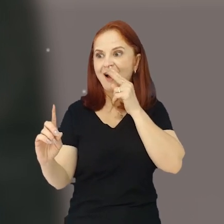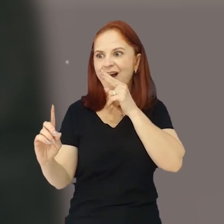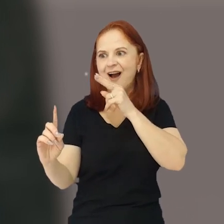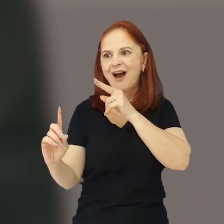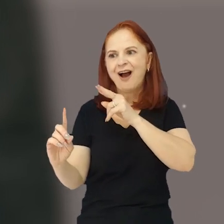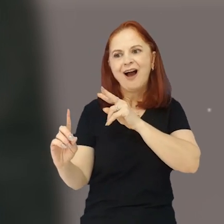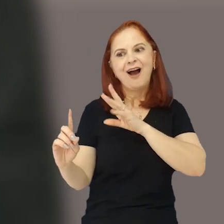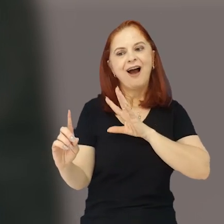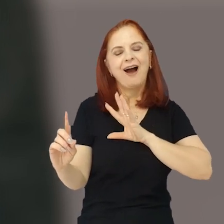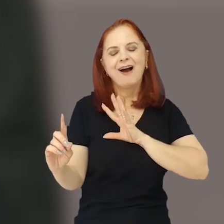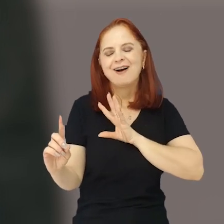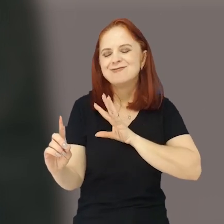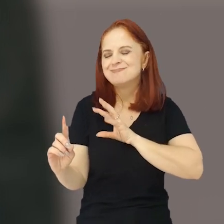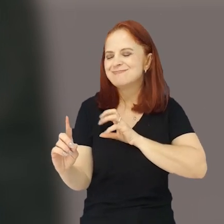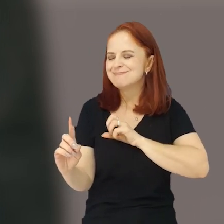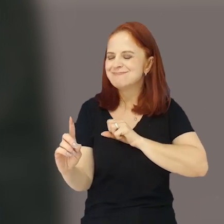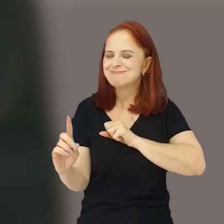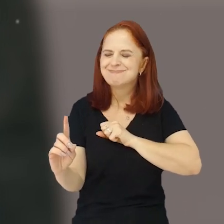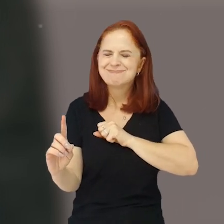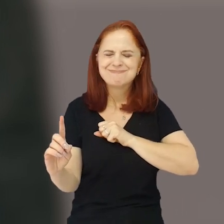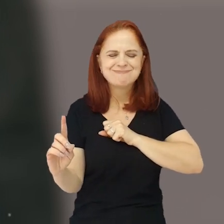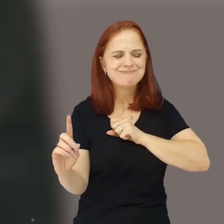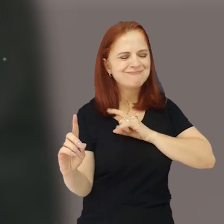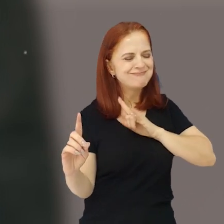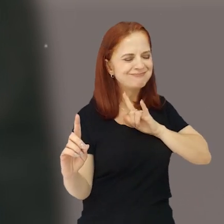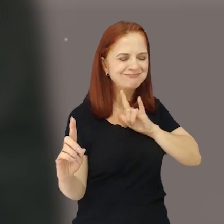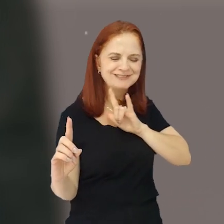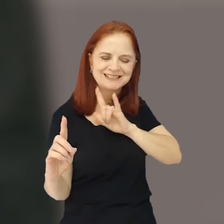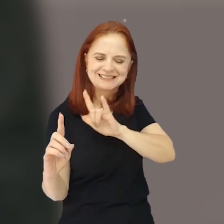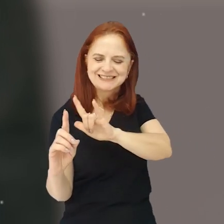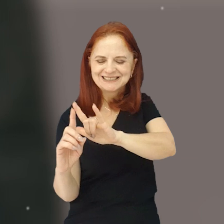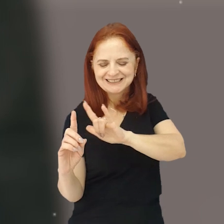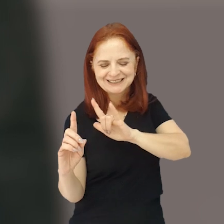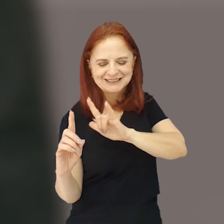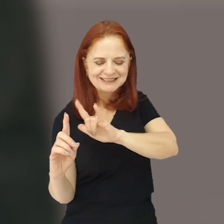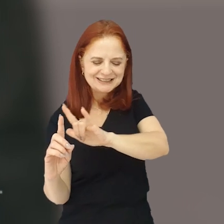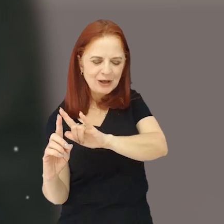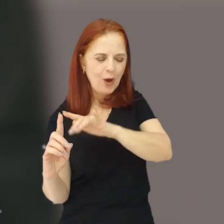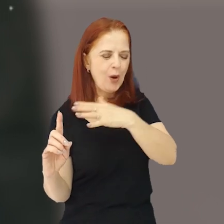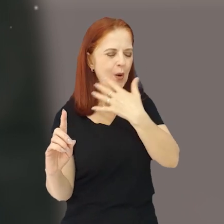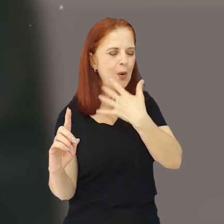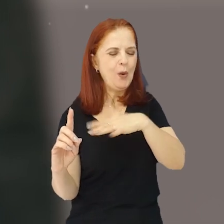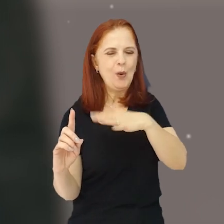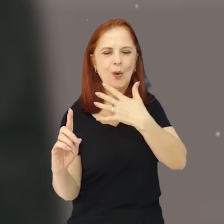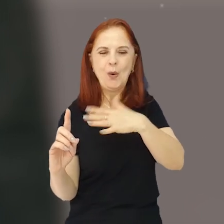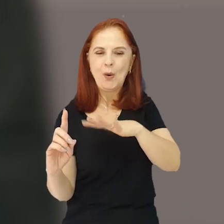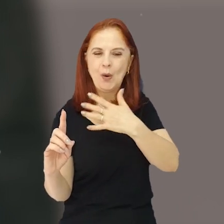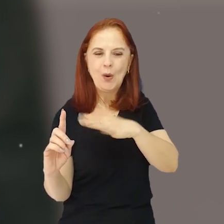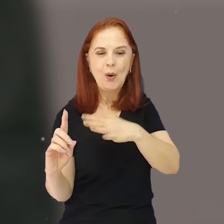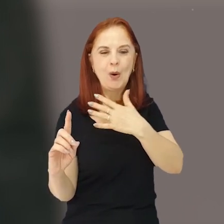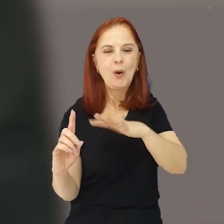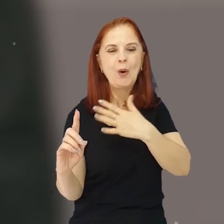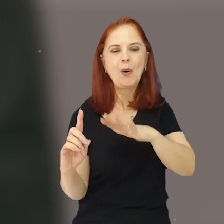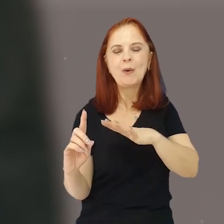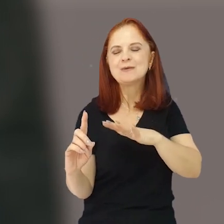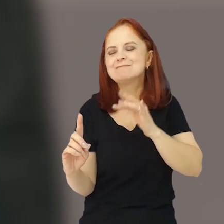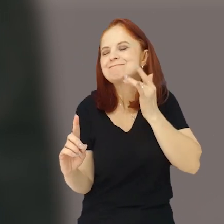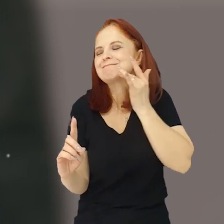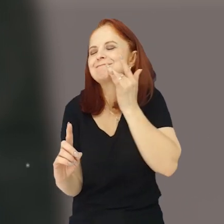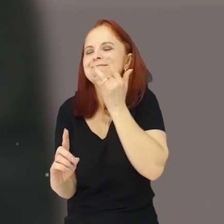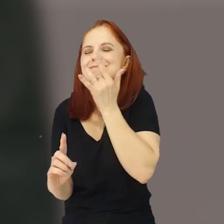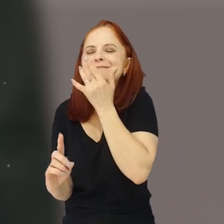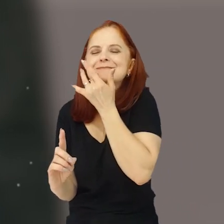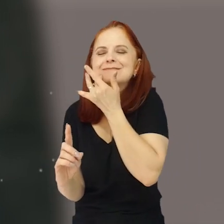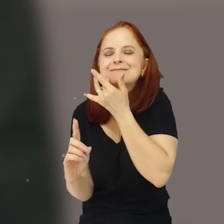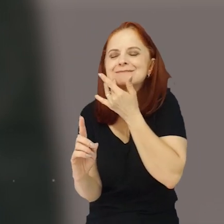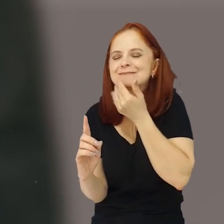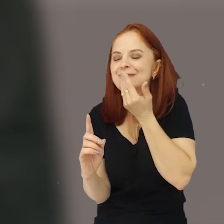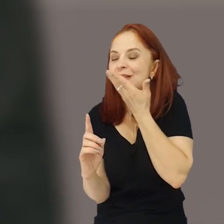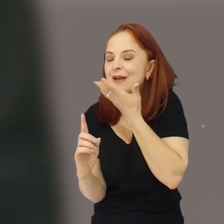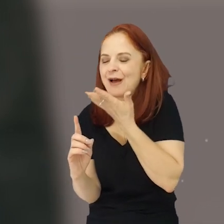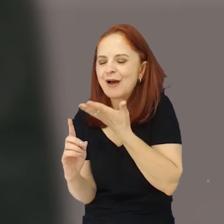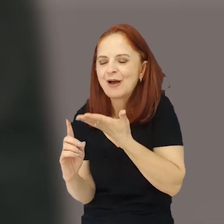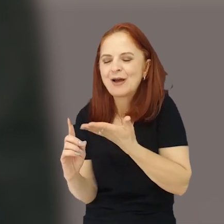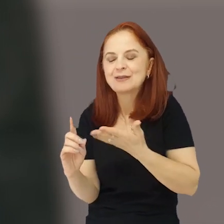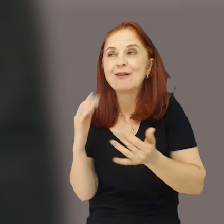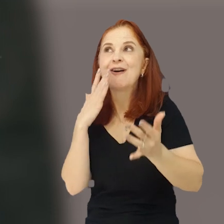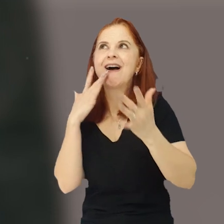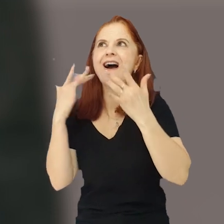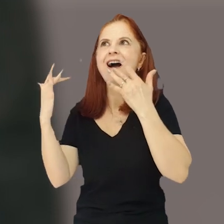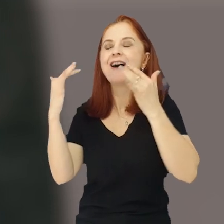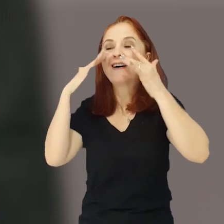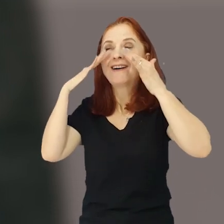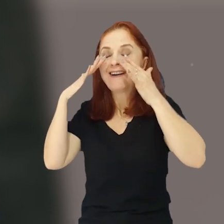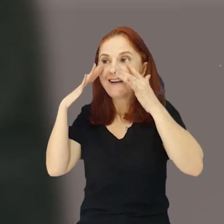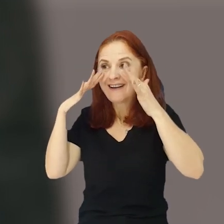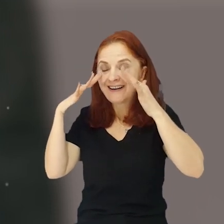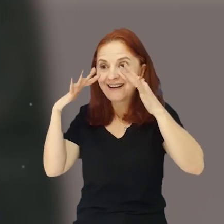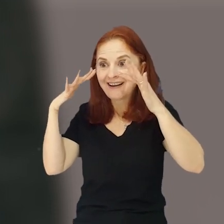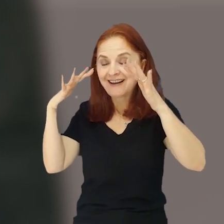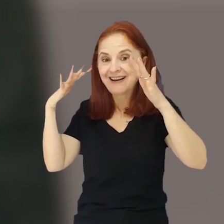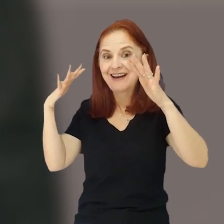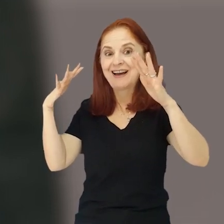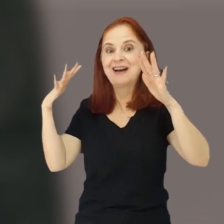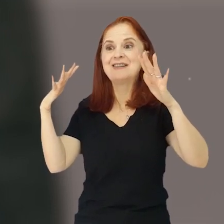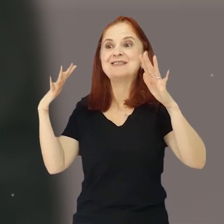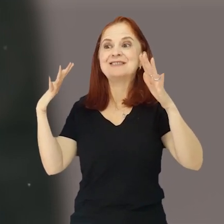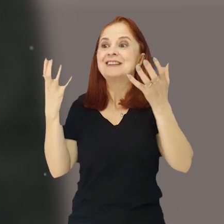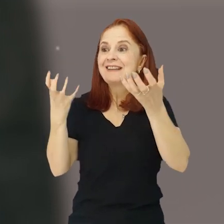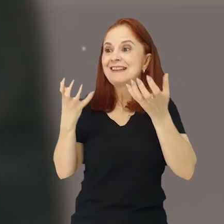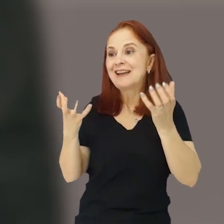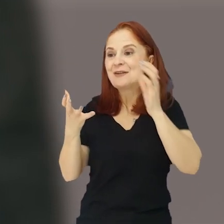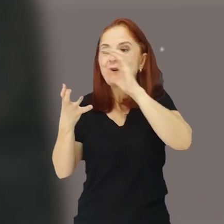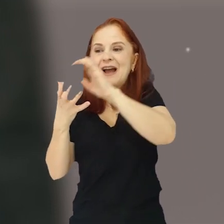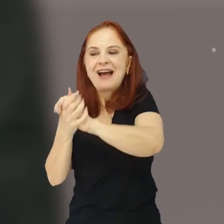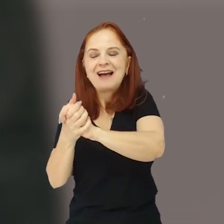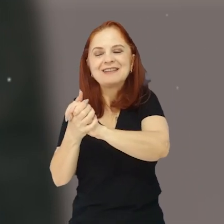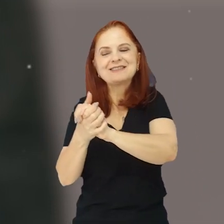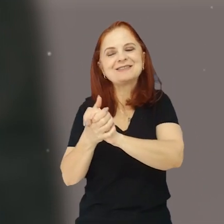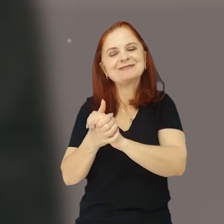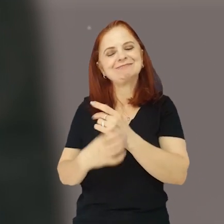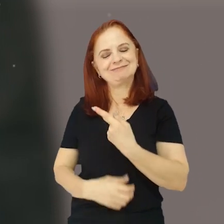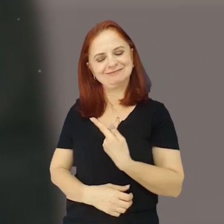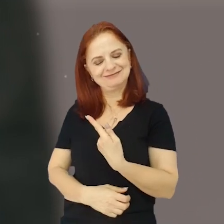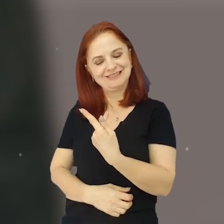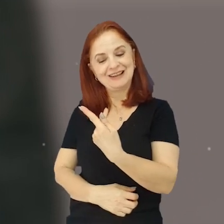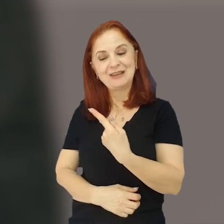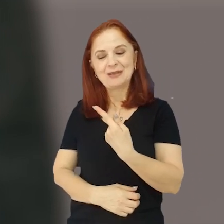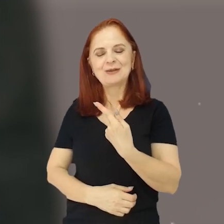amo você de todo o coração meu pão de mel minha canção quero te ver lá no